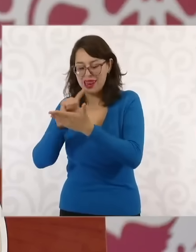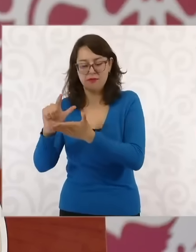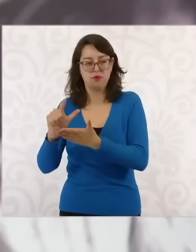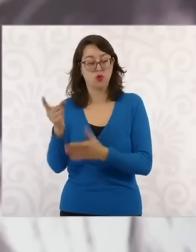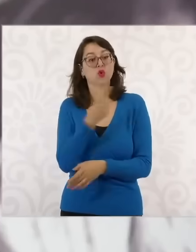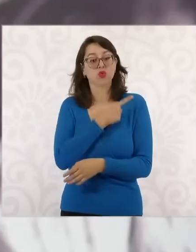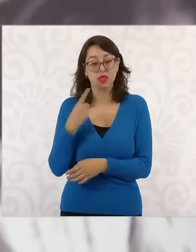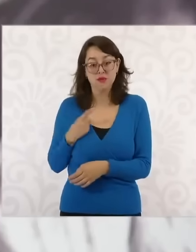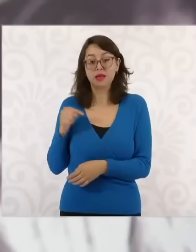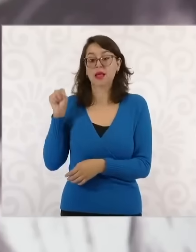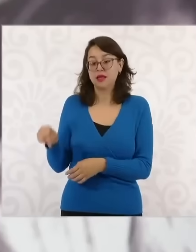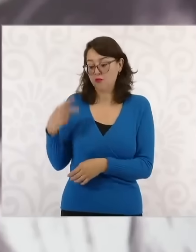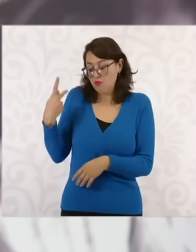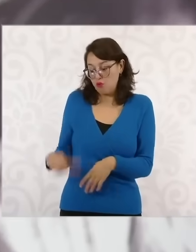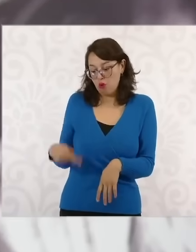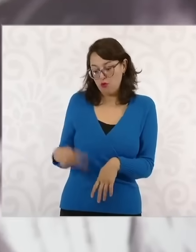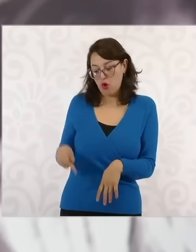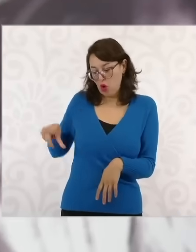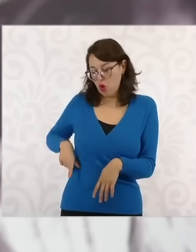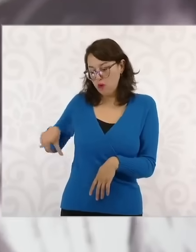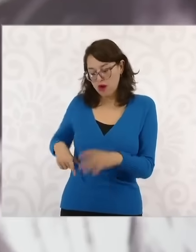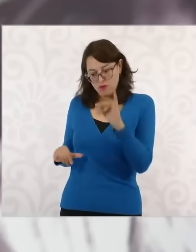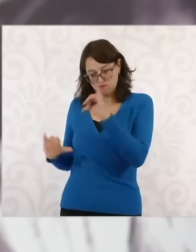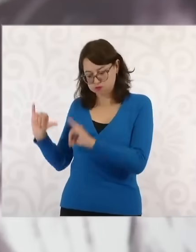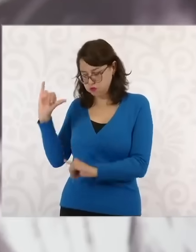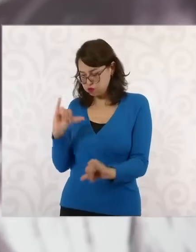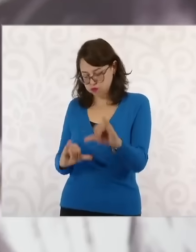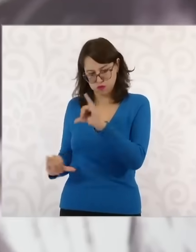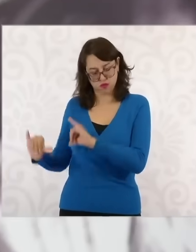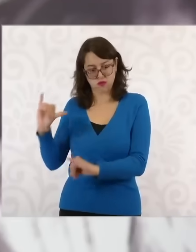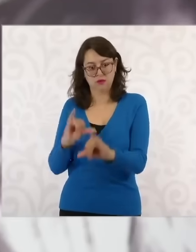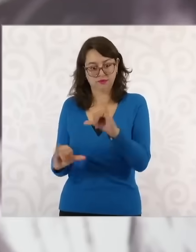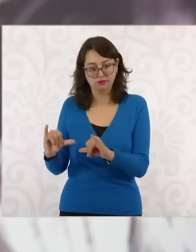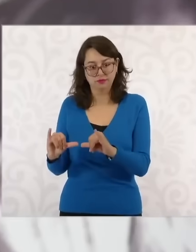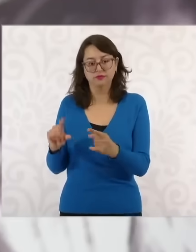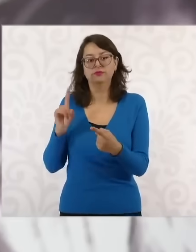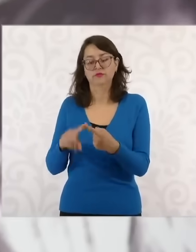preparan tanto citotóxicos, es decir, las los bolos para las quimioterapias,